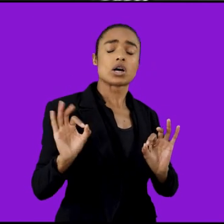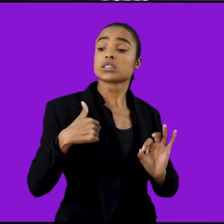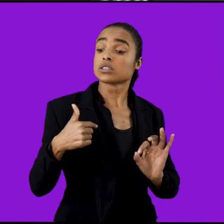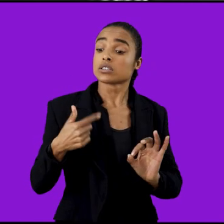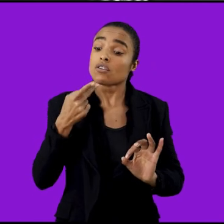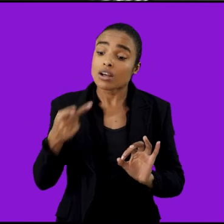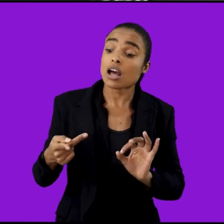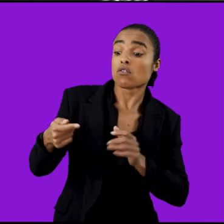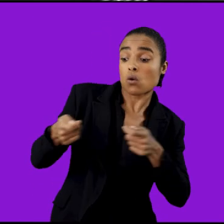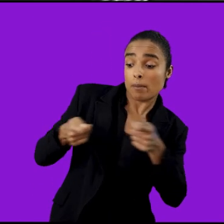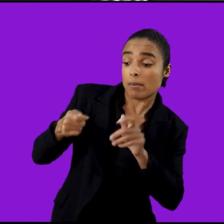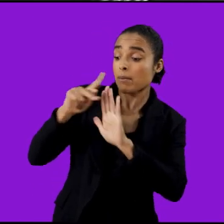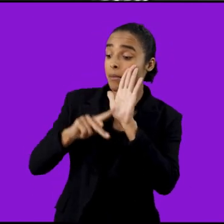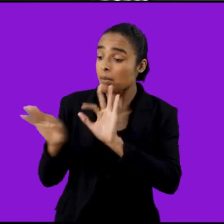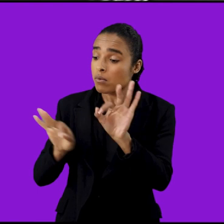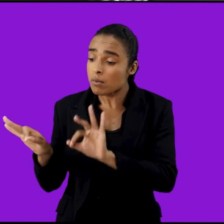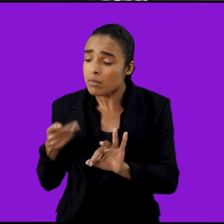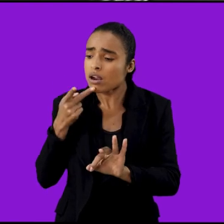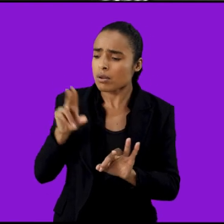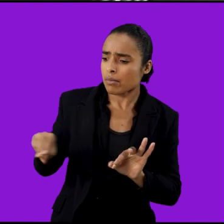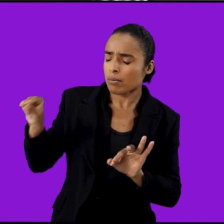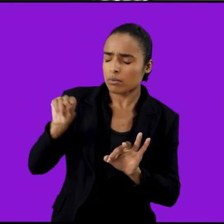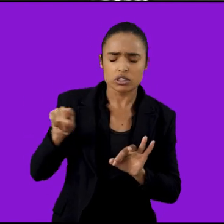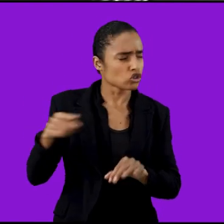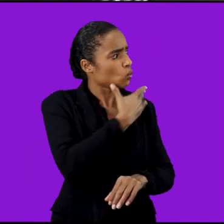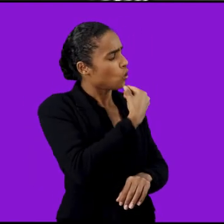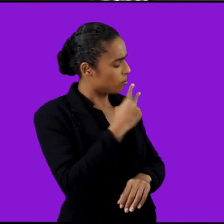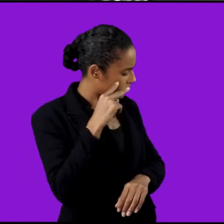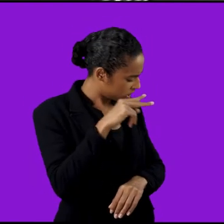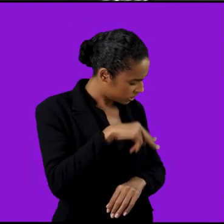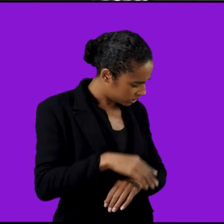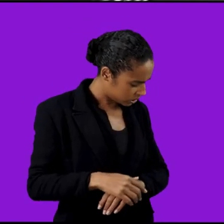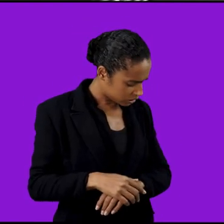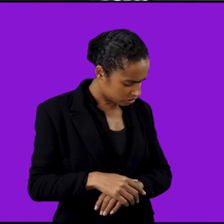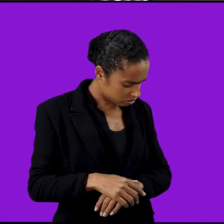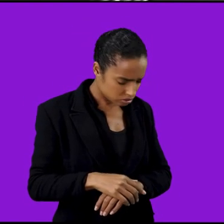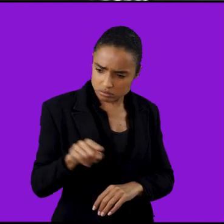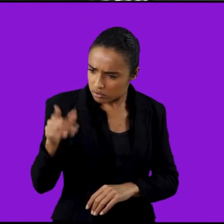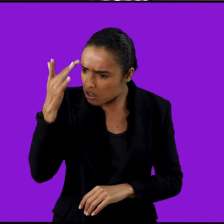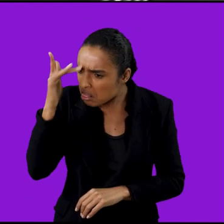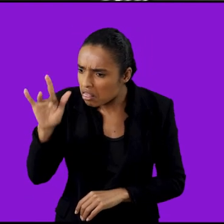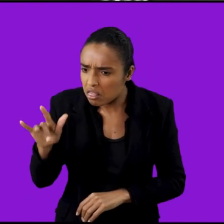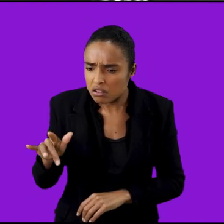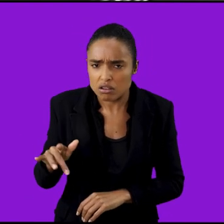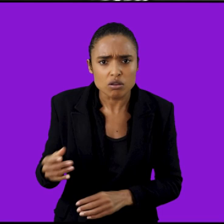e o raio” E os cara não olhavam… “Não essa… tipo não tá sabendo" oxe como eu não to sabendo de nada gente? Cê fez um curso de técnica?